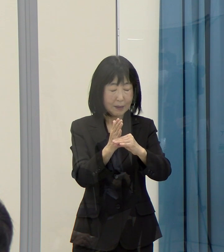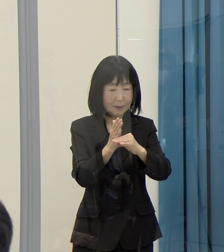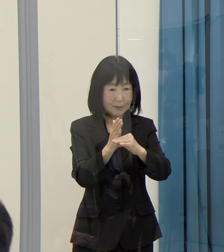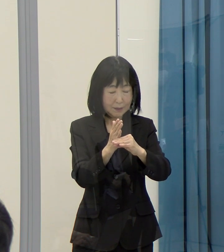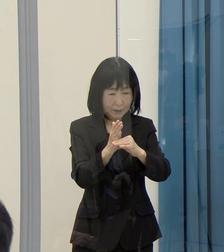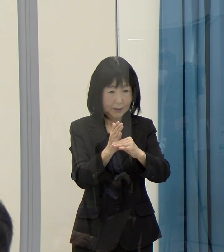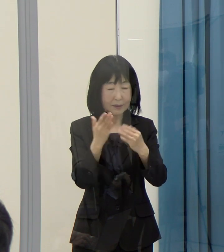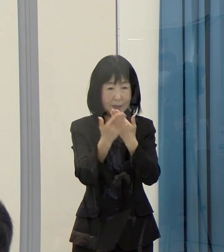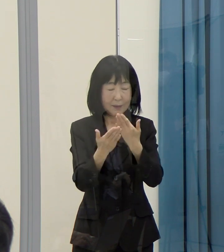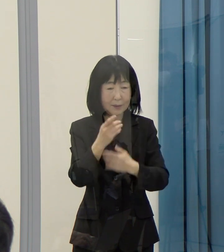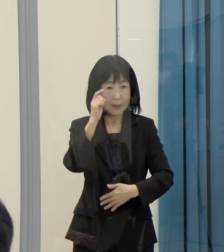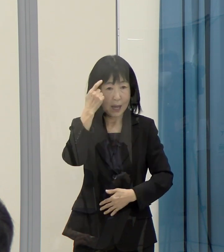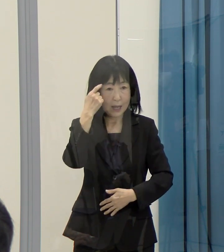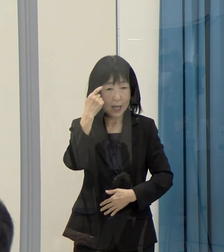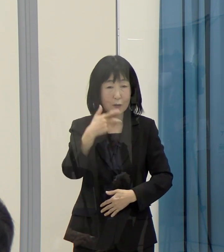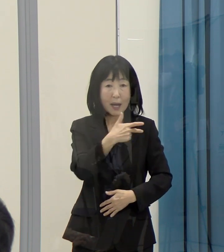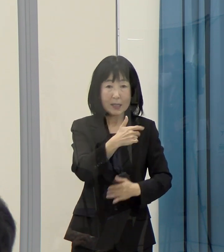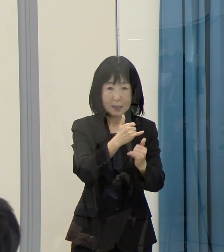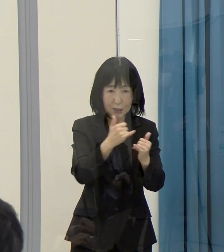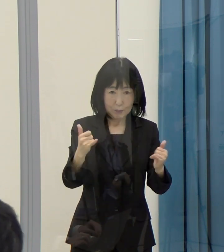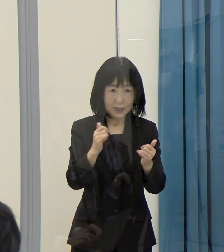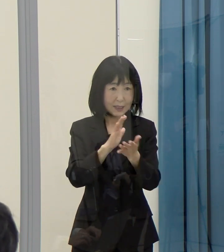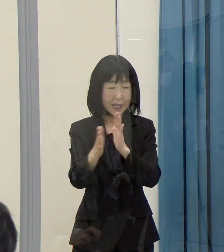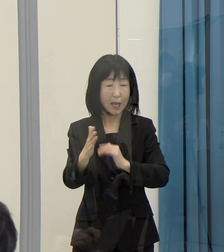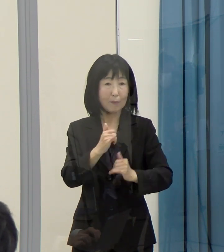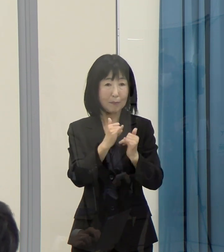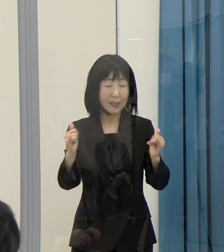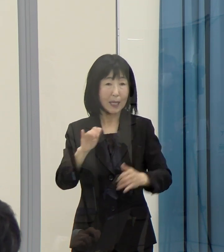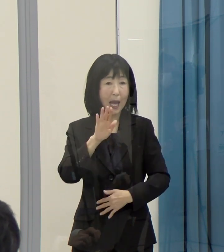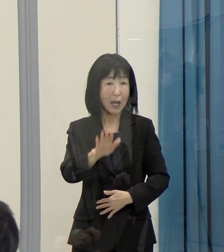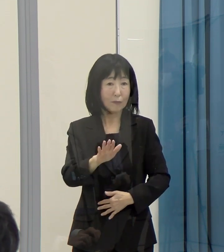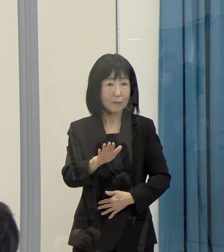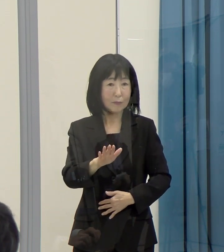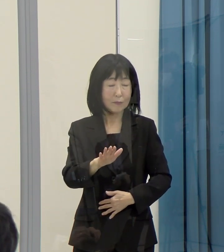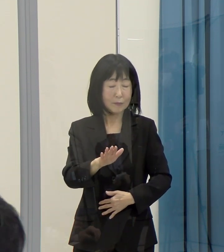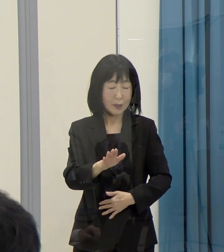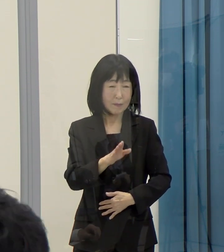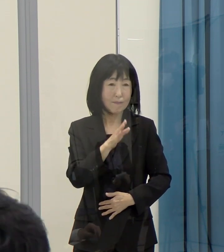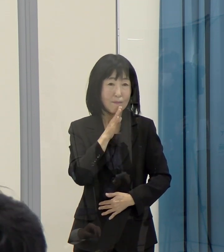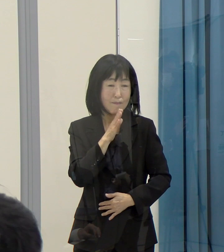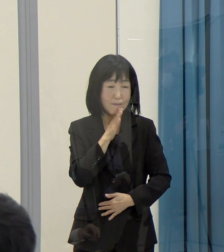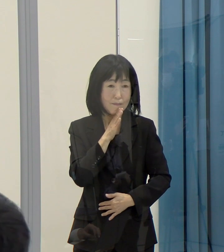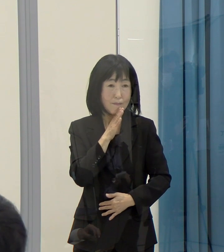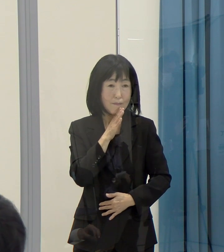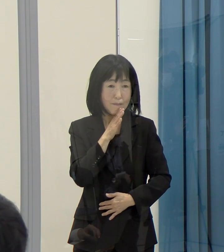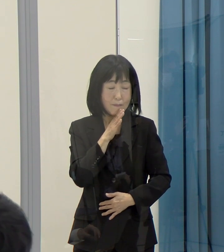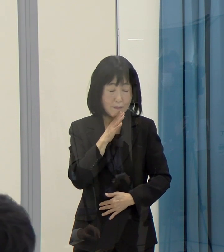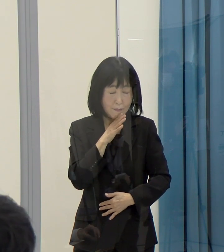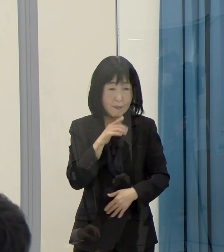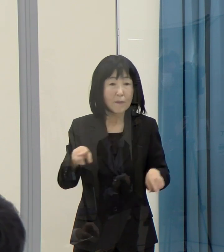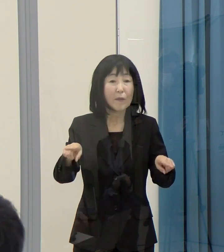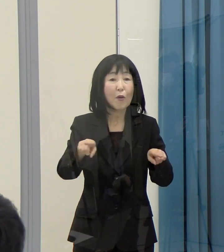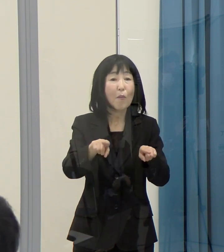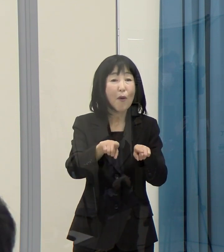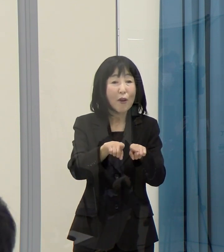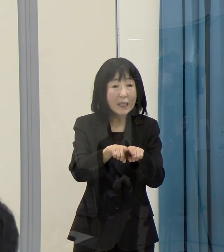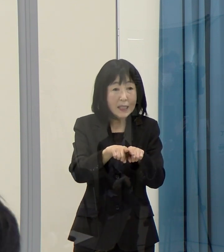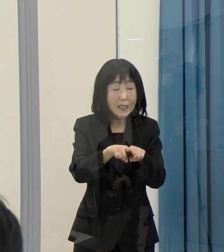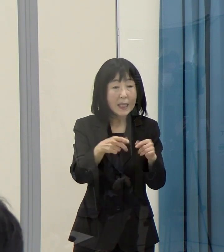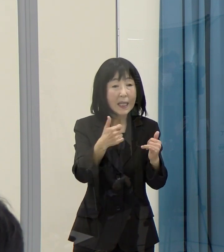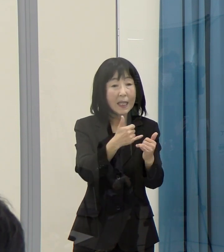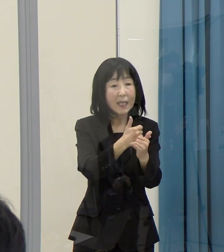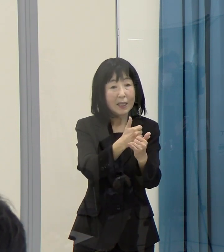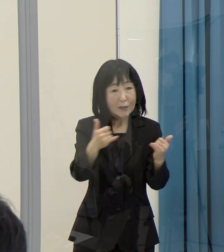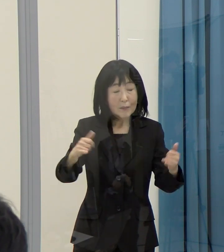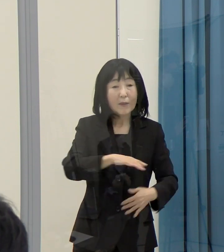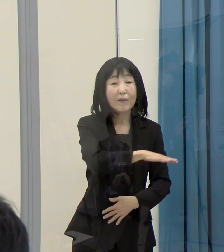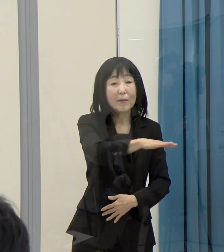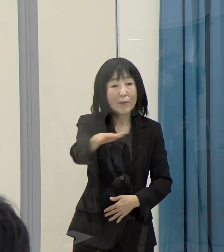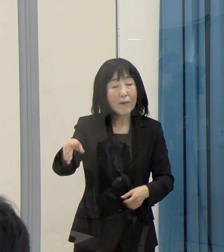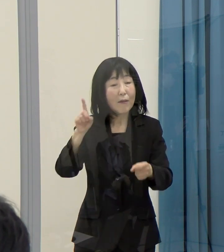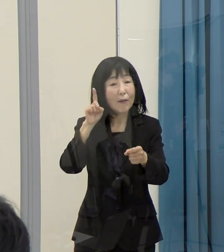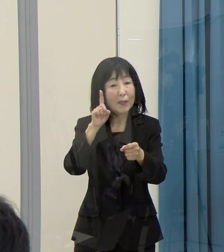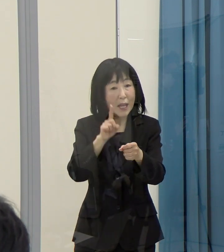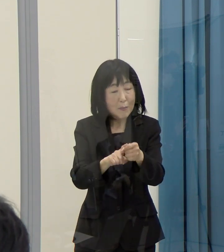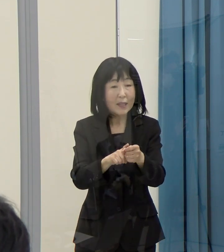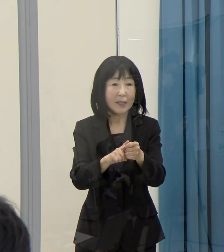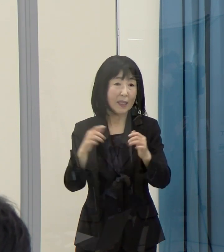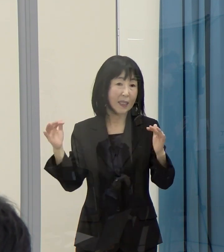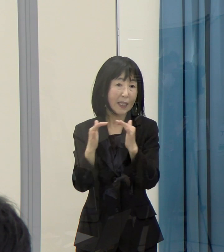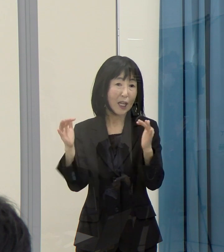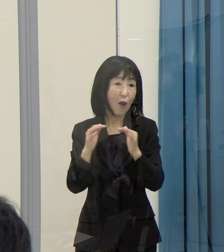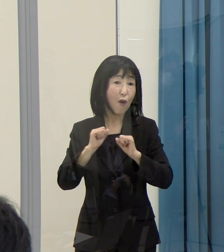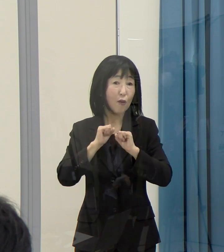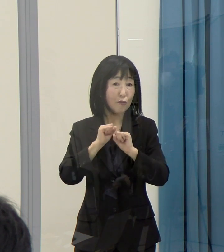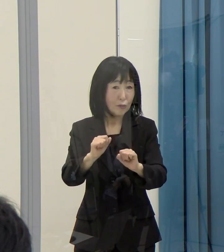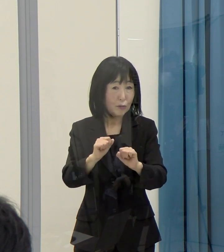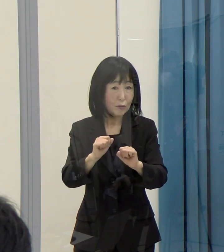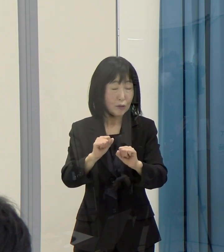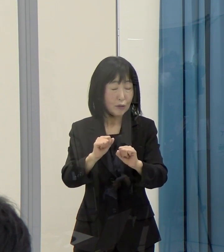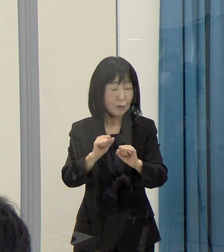市民、県民であることは間違いないわけですので、ともにその方向を向いて協力をしていく、また必要な議論を行っていく。ときにはぶつかることもある。